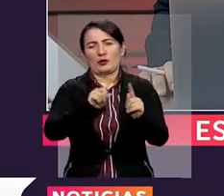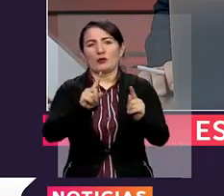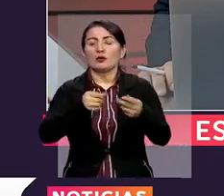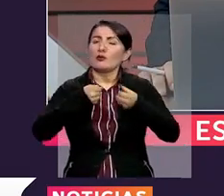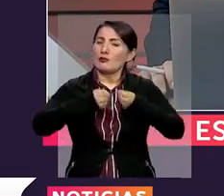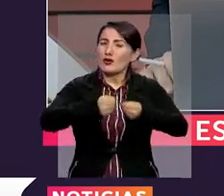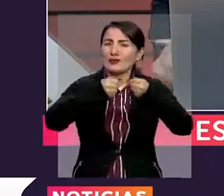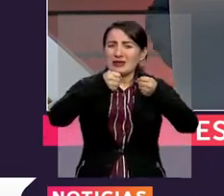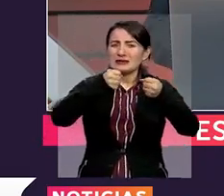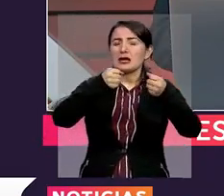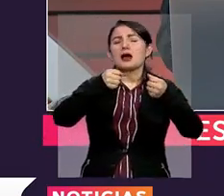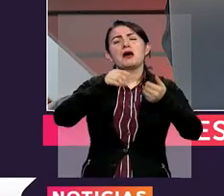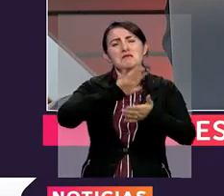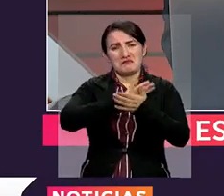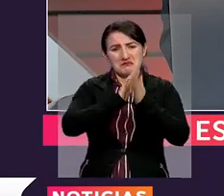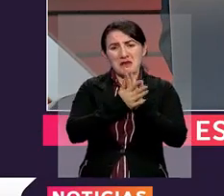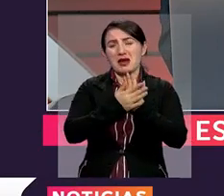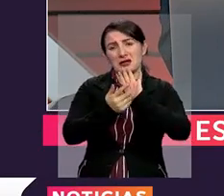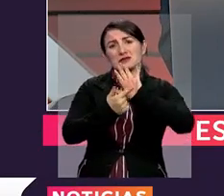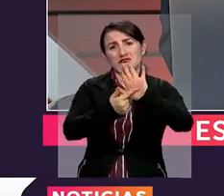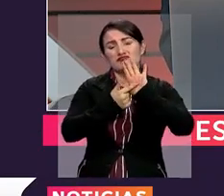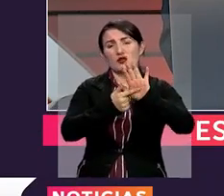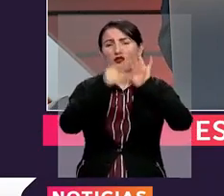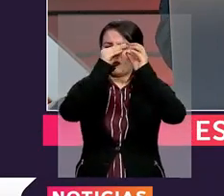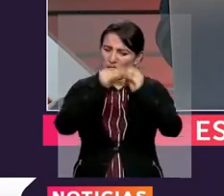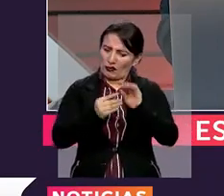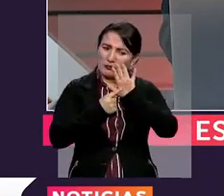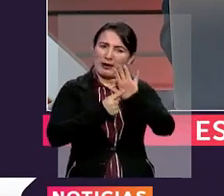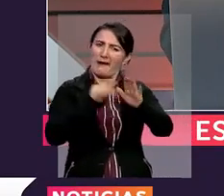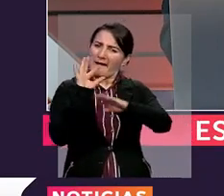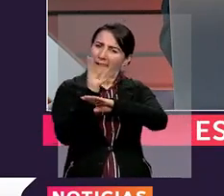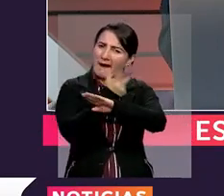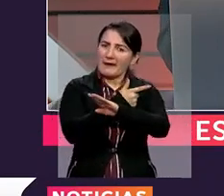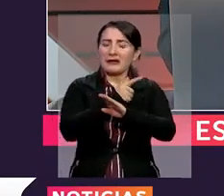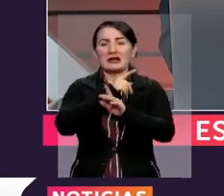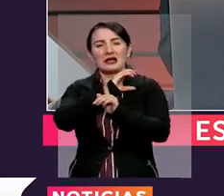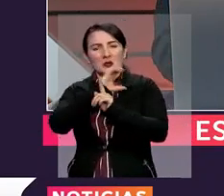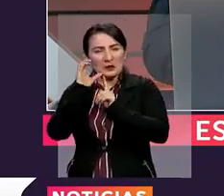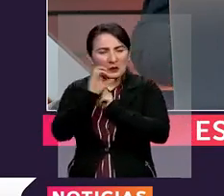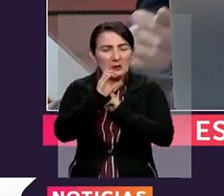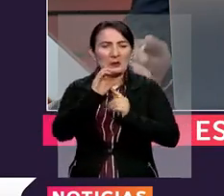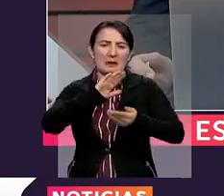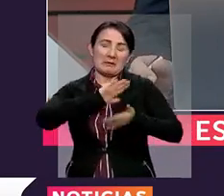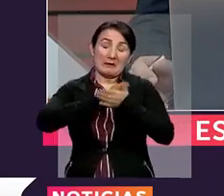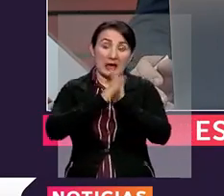SUCEDA, POR SUPUESTO, ESTá SOBRE LA MESA QUE NO HAYA UNA RESPUESTA DESMEDIDA POR PARTE DE